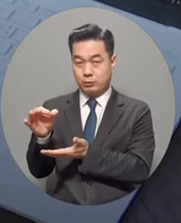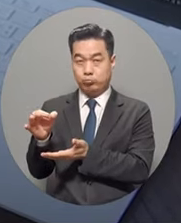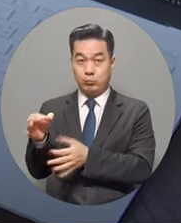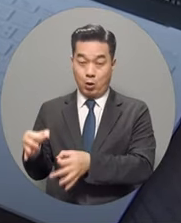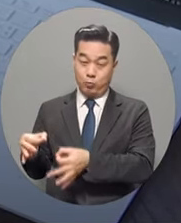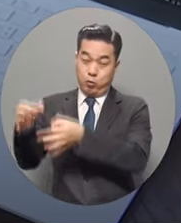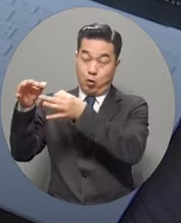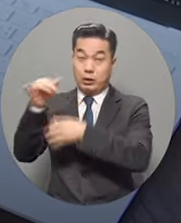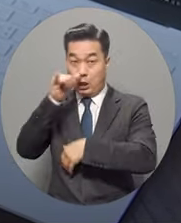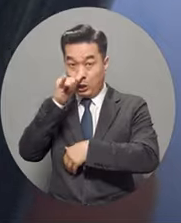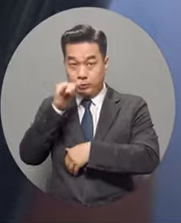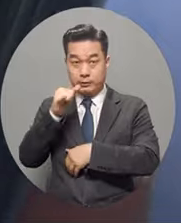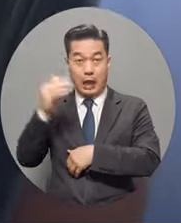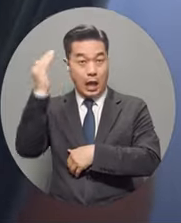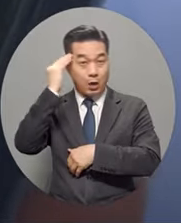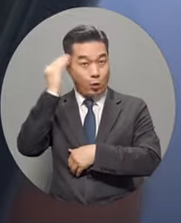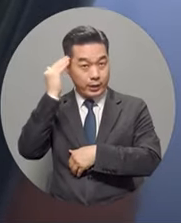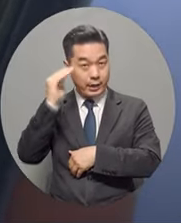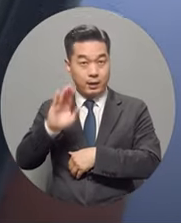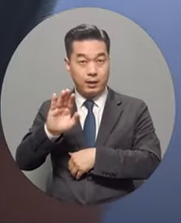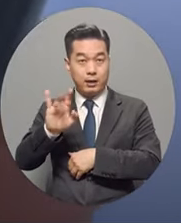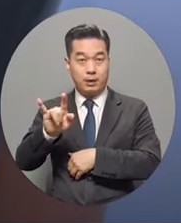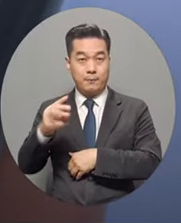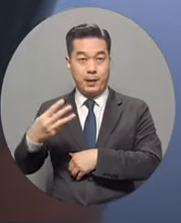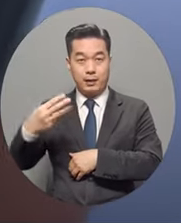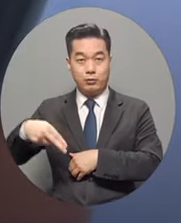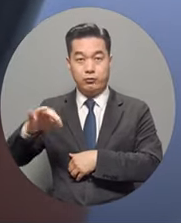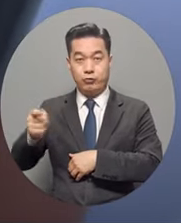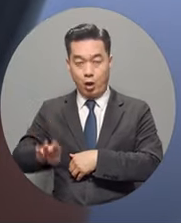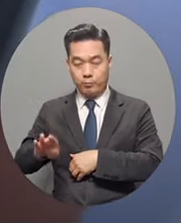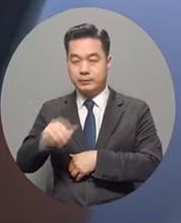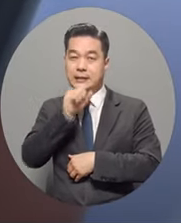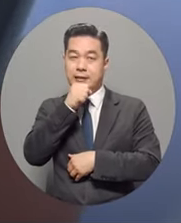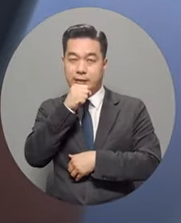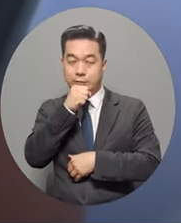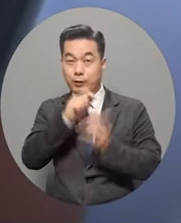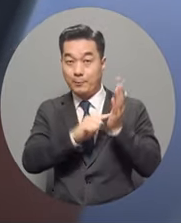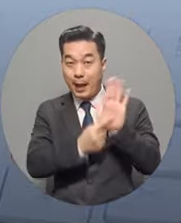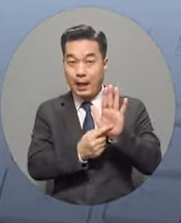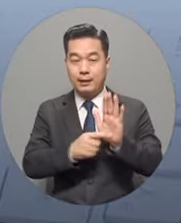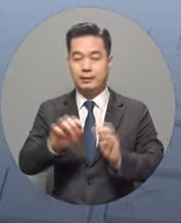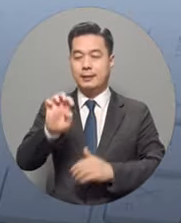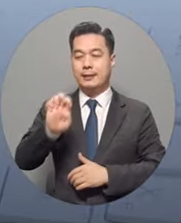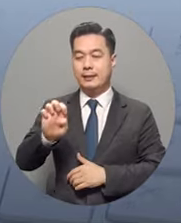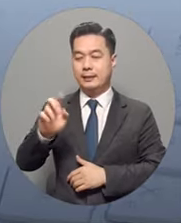(기자) 기업 가치가 높은 기업들로 구성된코리아 밸류업 지수를 개발하고 이 지수를